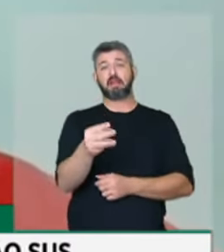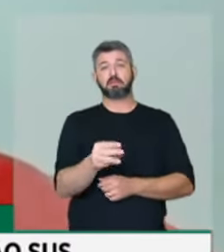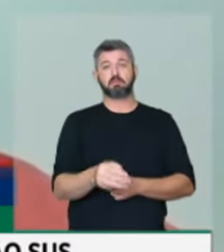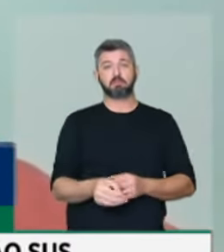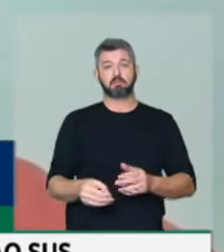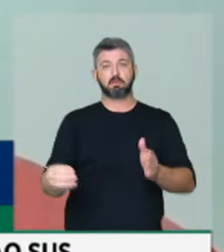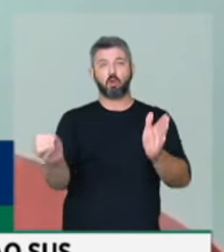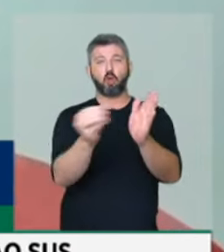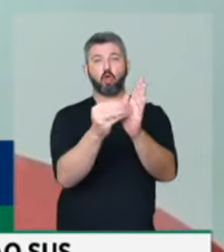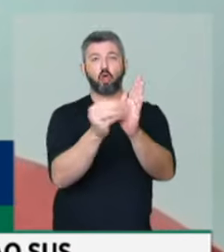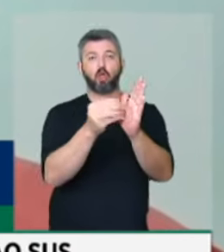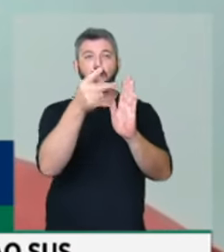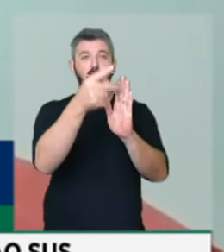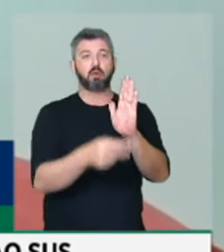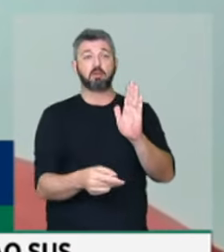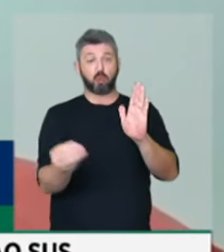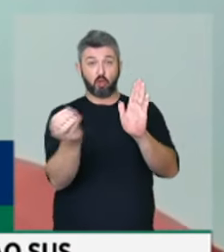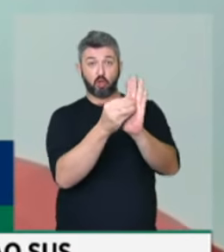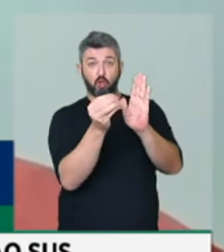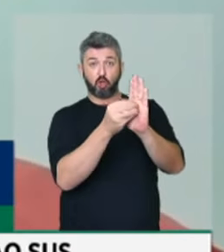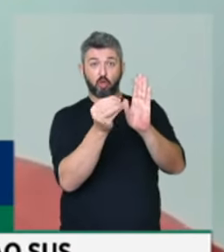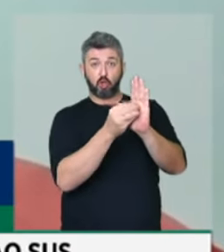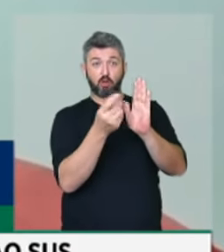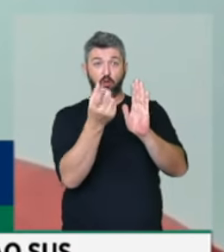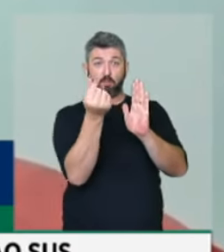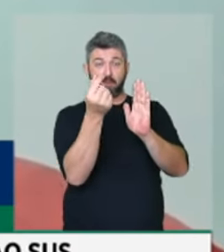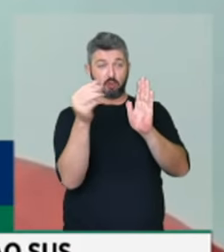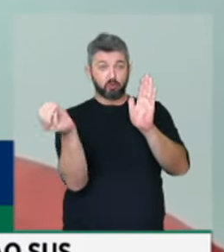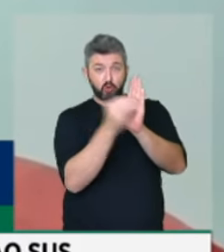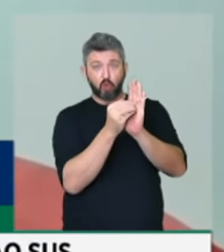PROJETO, VOTEM NO TEXTO DO PROJETO QUE O VALOR MÁXIMO PAGO SERÁ DE 3 MIL REAIS A DIÁRIA E AÍ A GENTE RETIRA